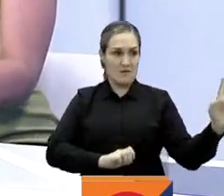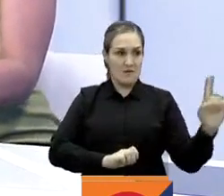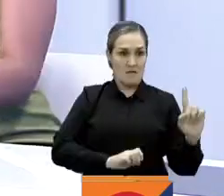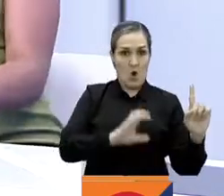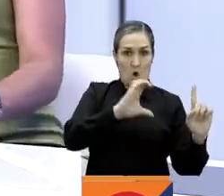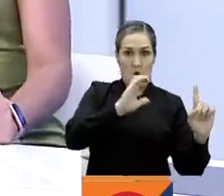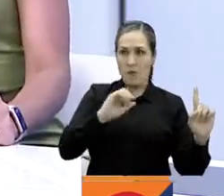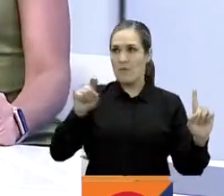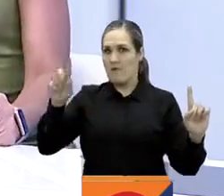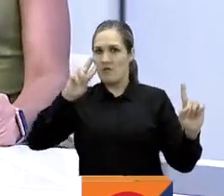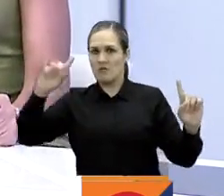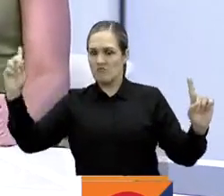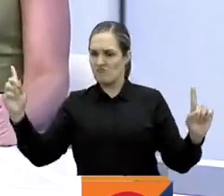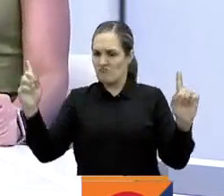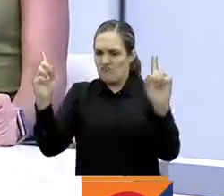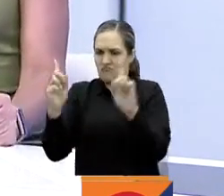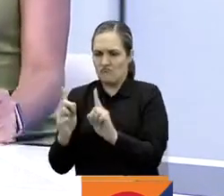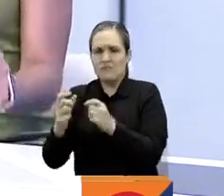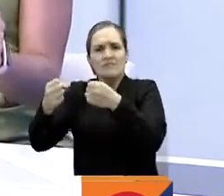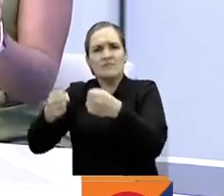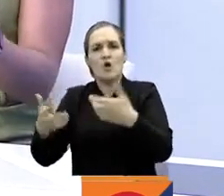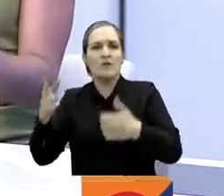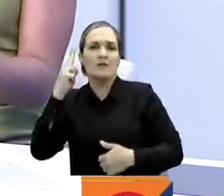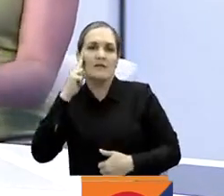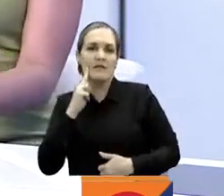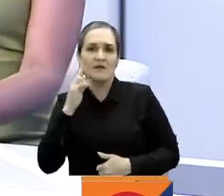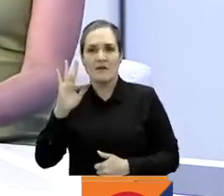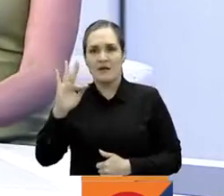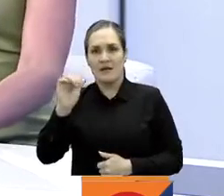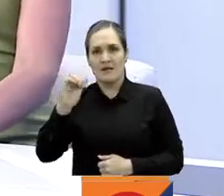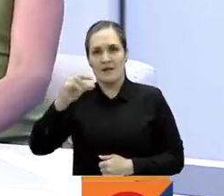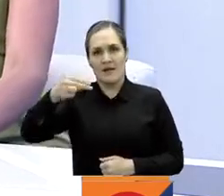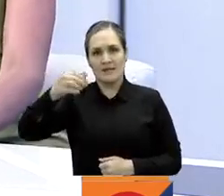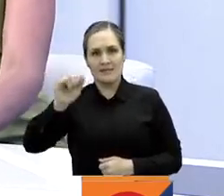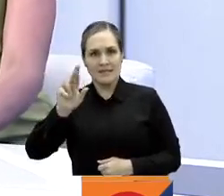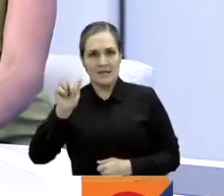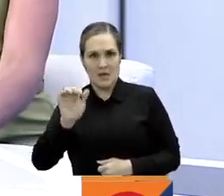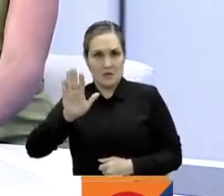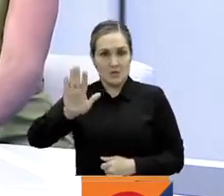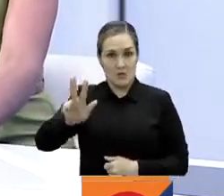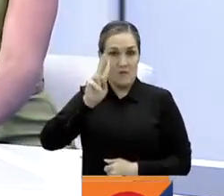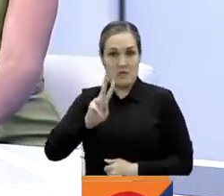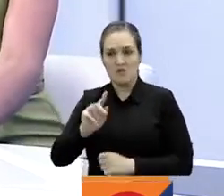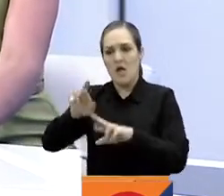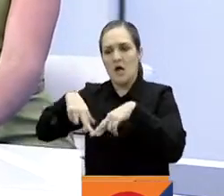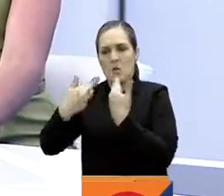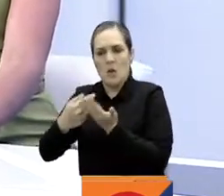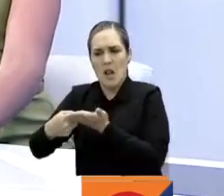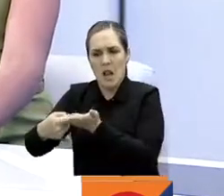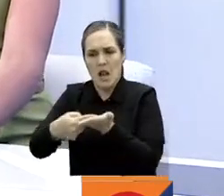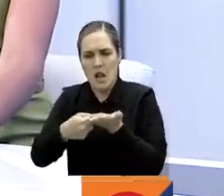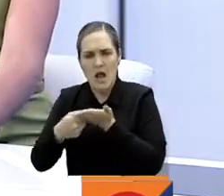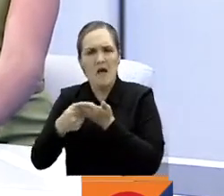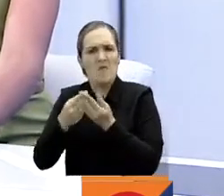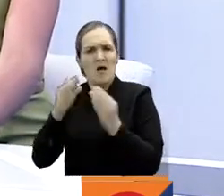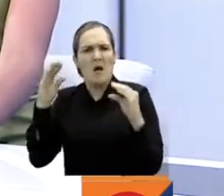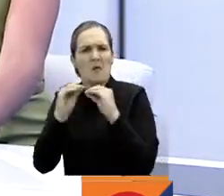40 HORAS LOSROROROROROROS DE